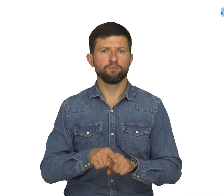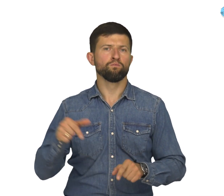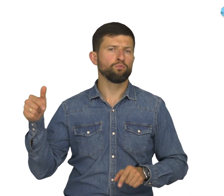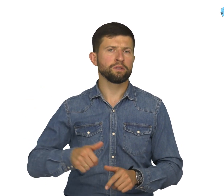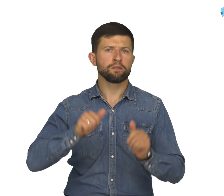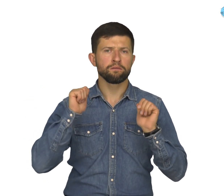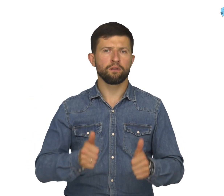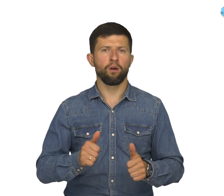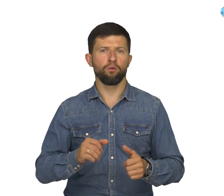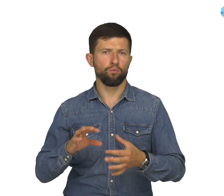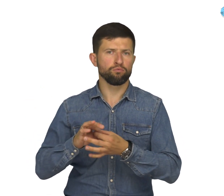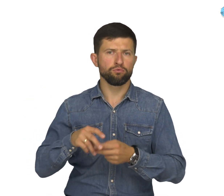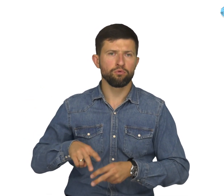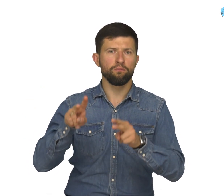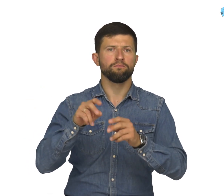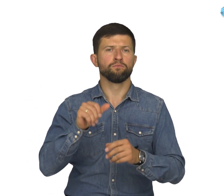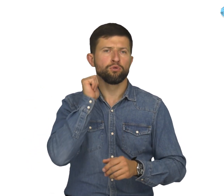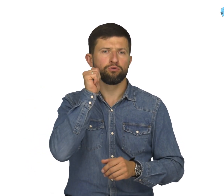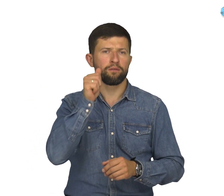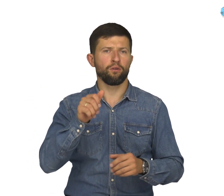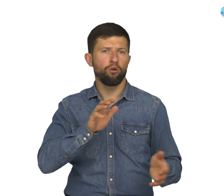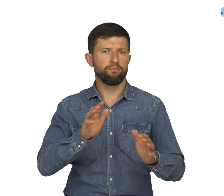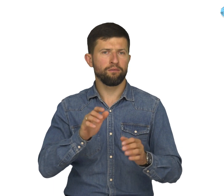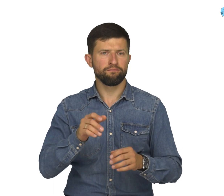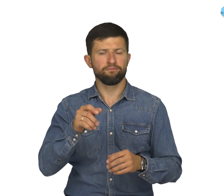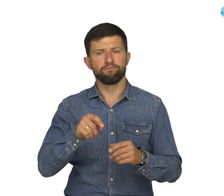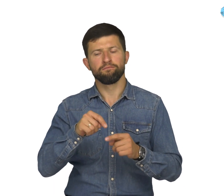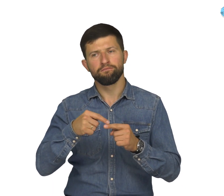oraz konieczności stałego współudziału na co dzień opiekuna dziecka